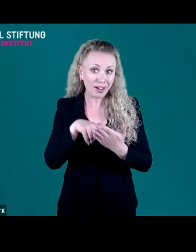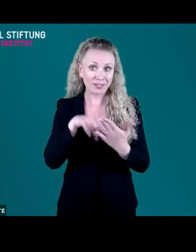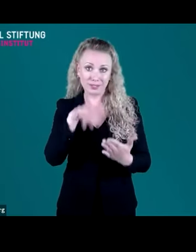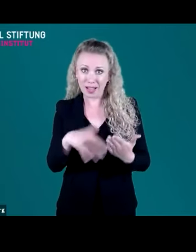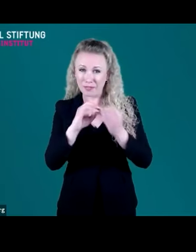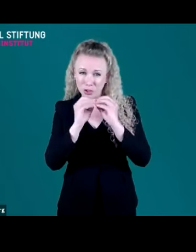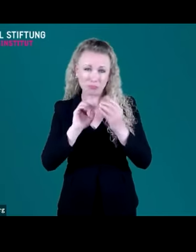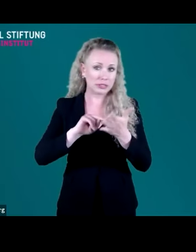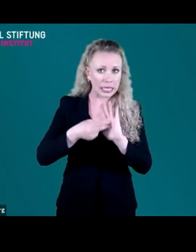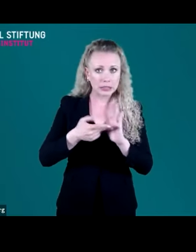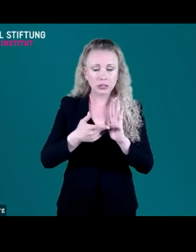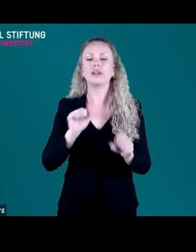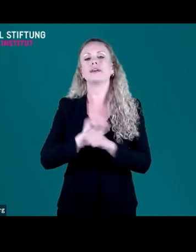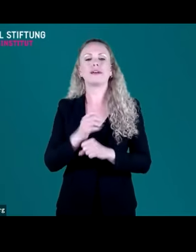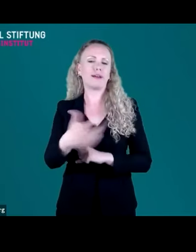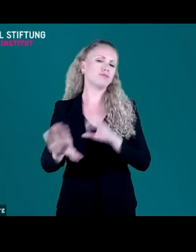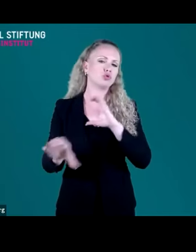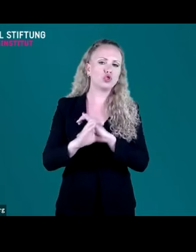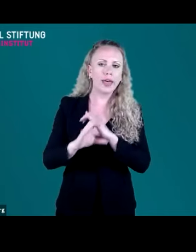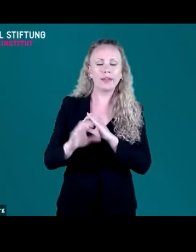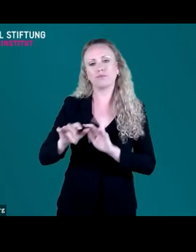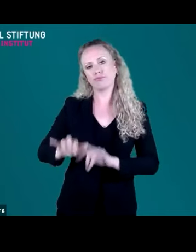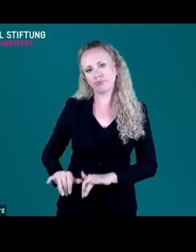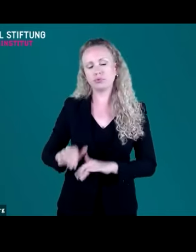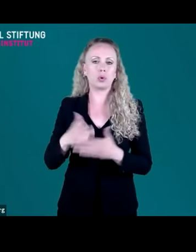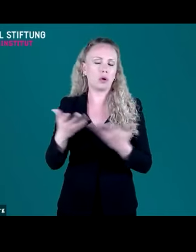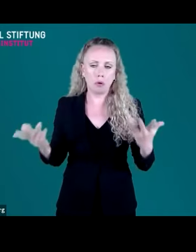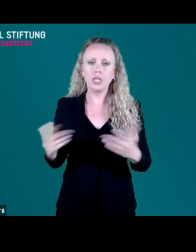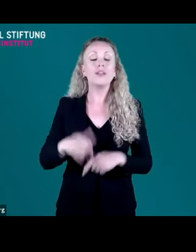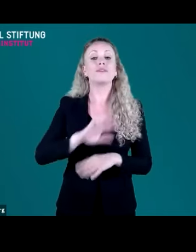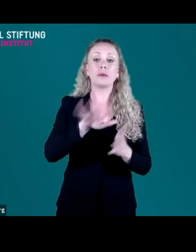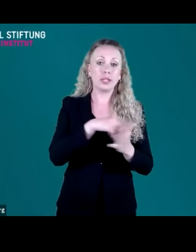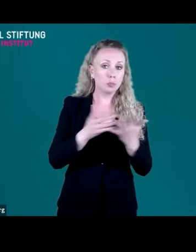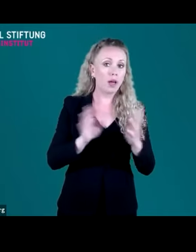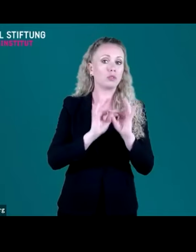und auch unseren technischen Support und auch die Gebärdendolmetschenden direkt kontaktieren.